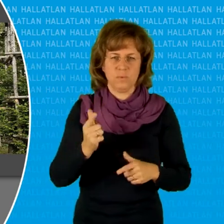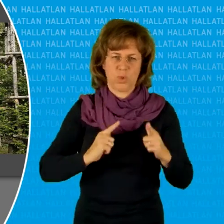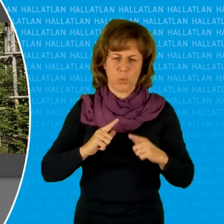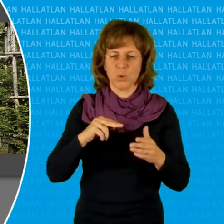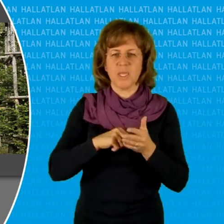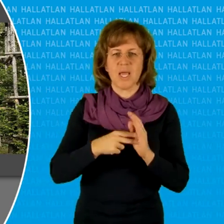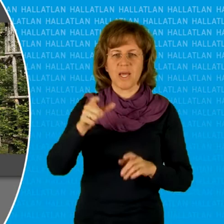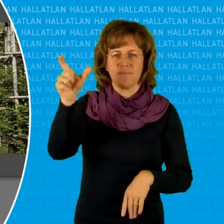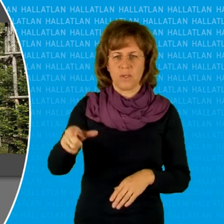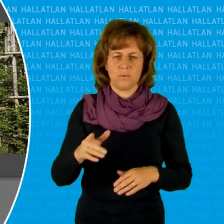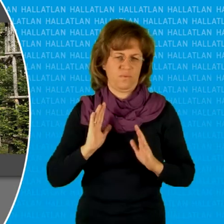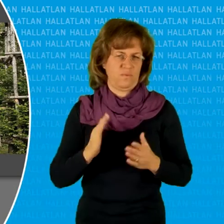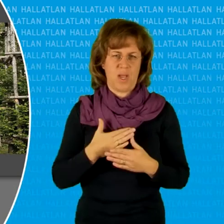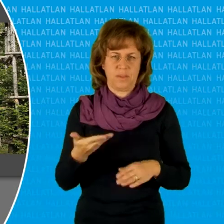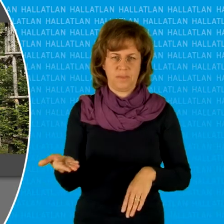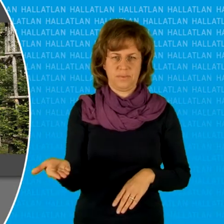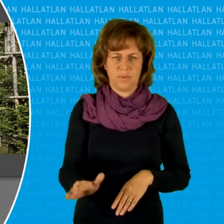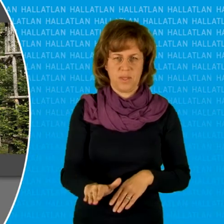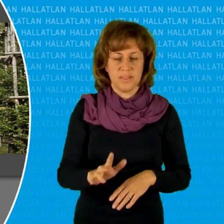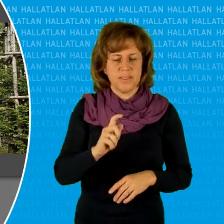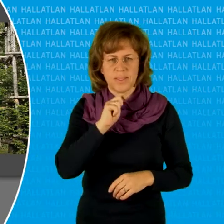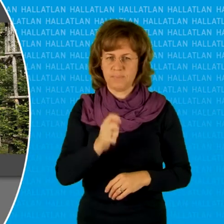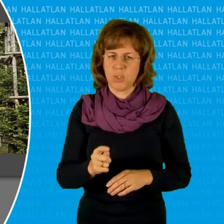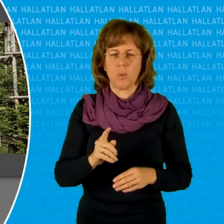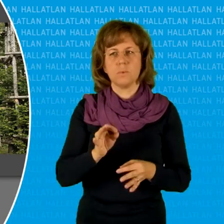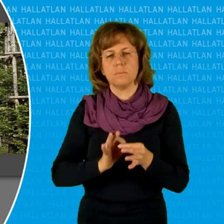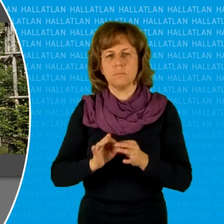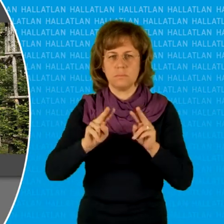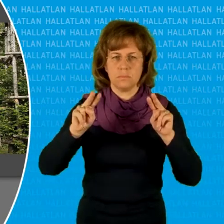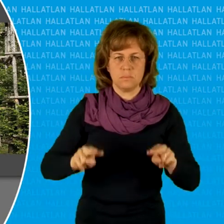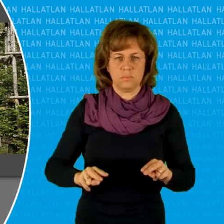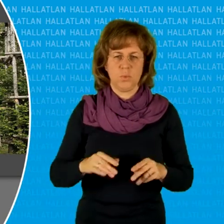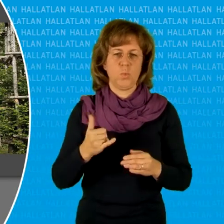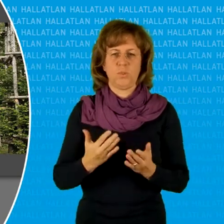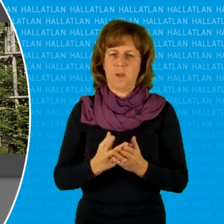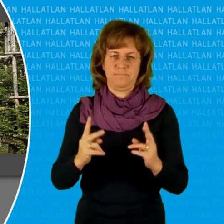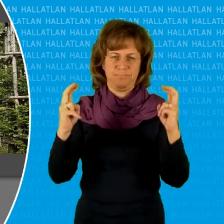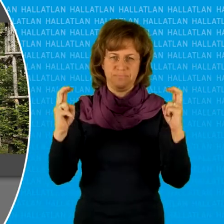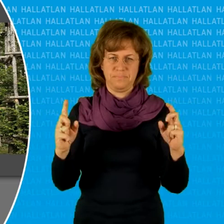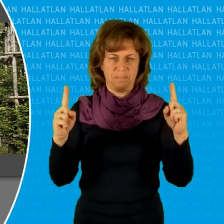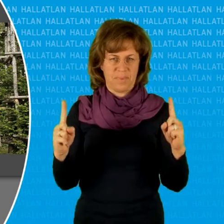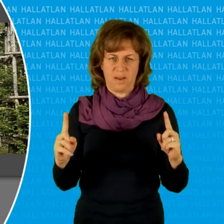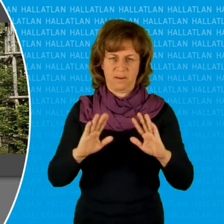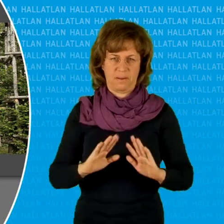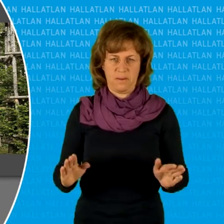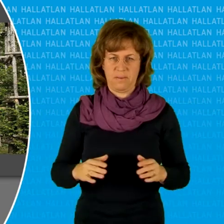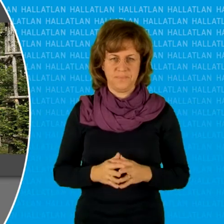2009-ben ugyanis váratlanul meghalt.